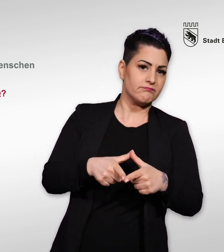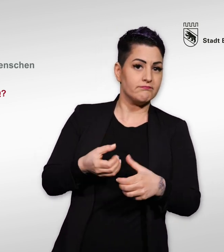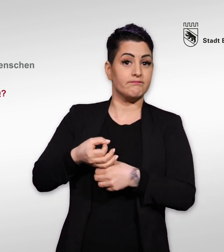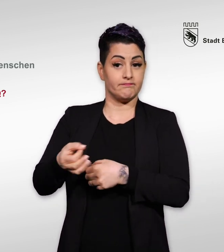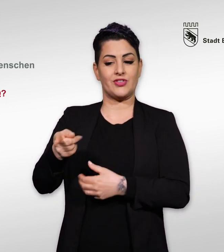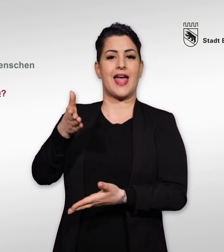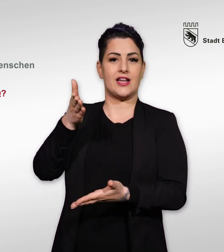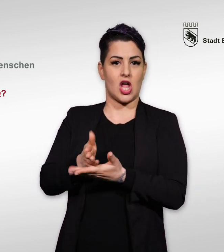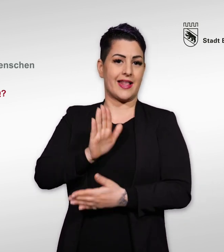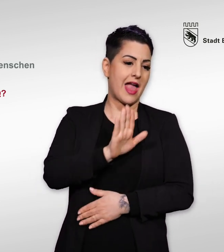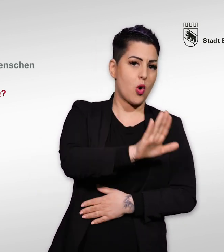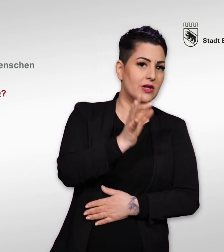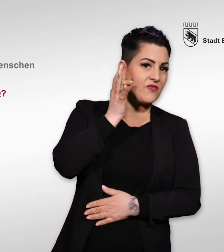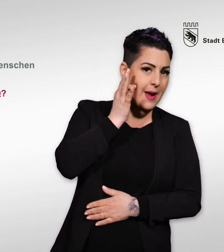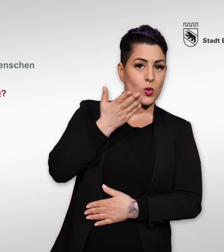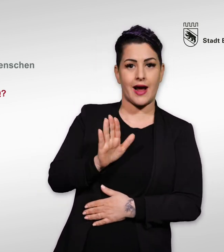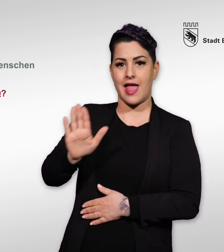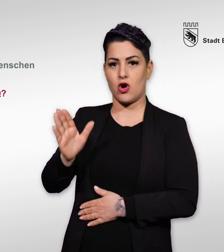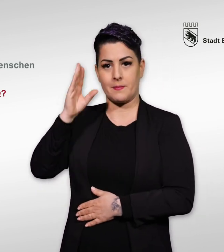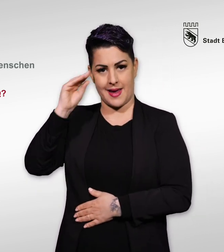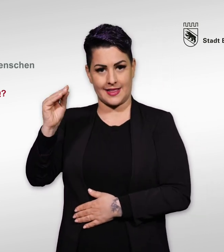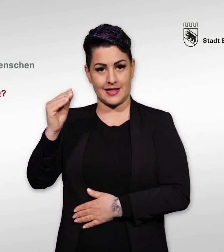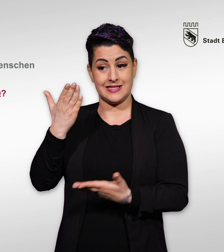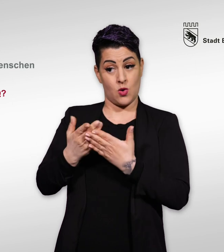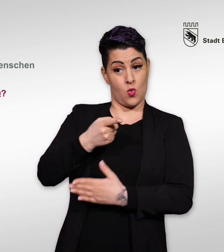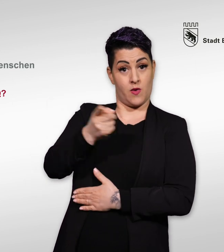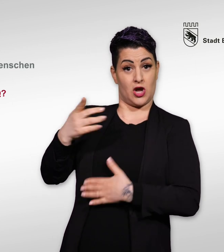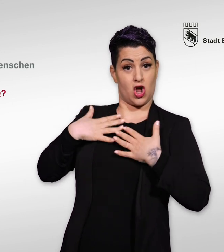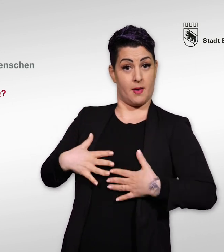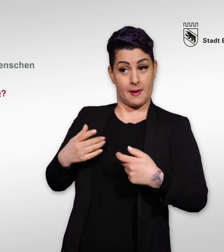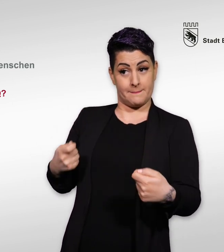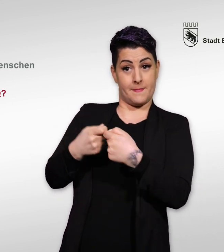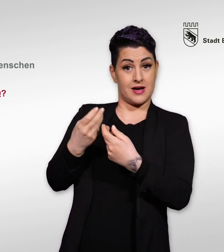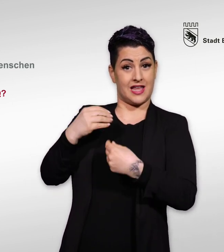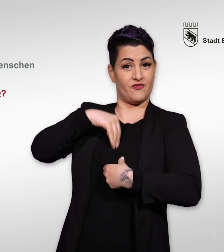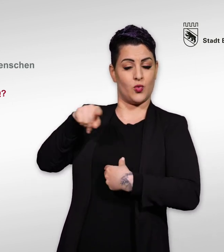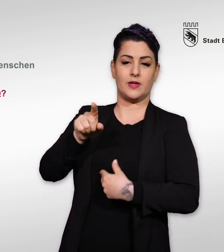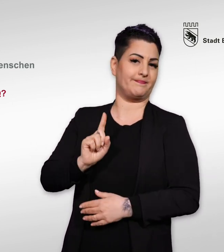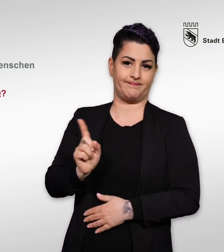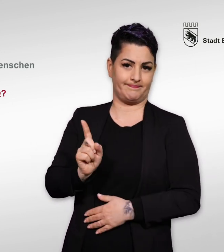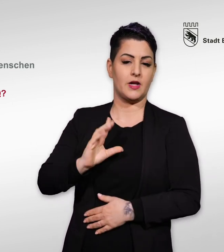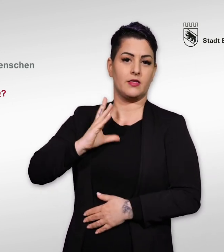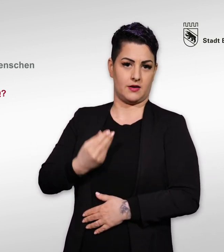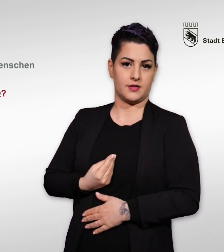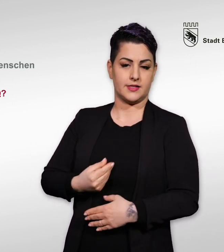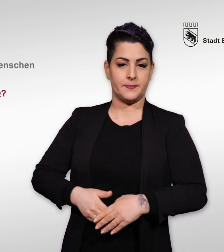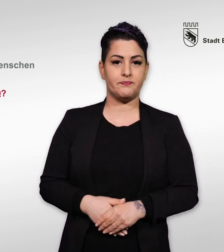dem sie aufgrund ihrer körperlichen Merkmale bei der Geburt zugewiesen wurden.